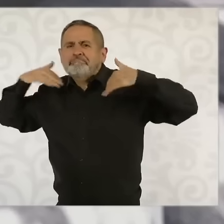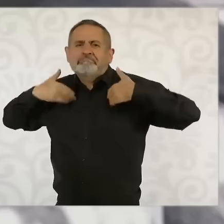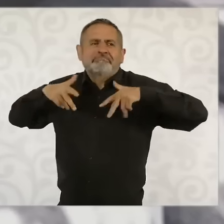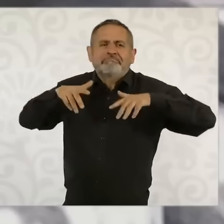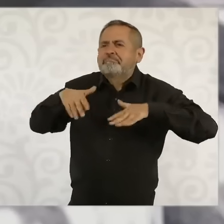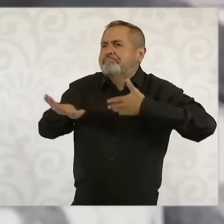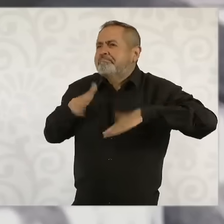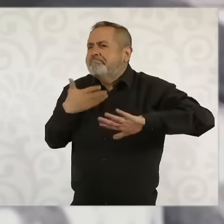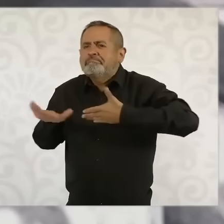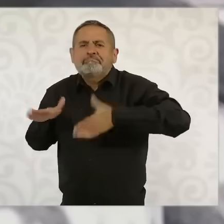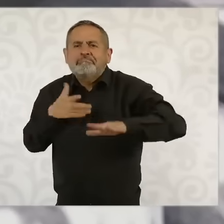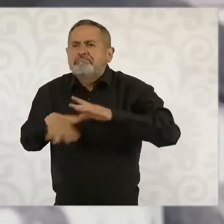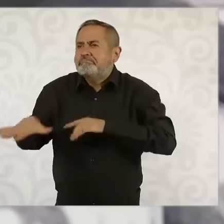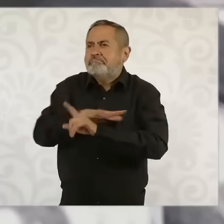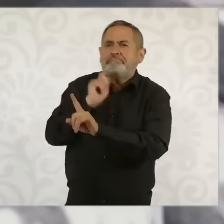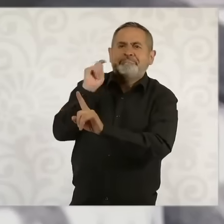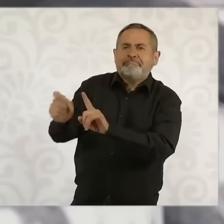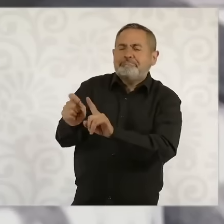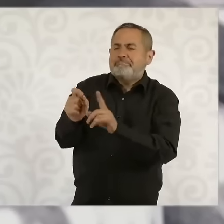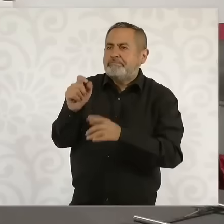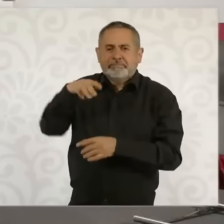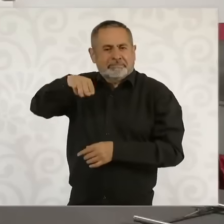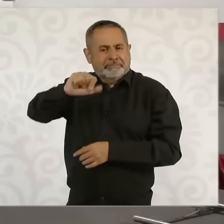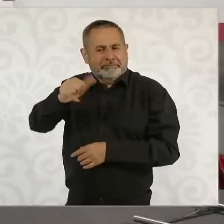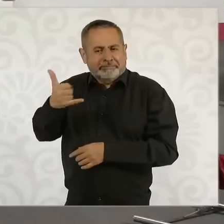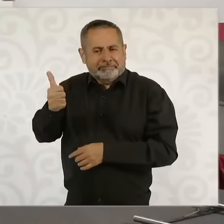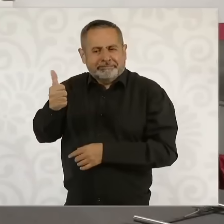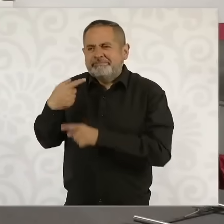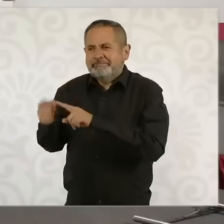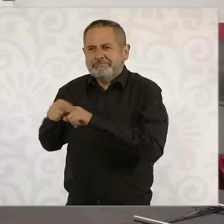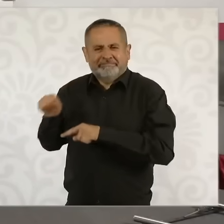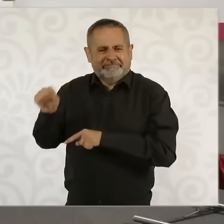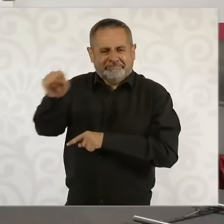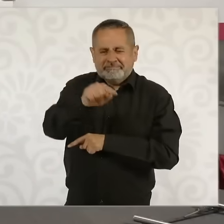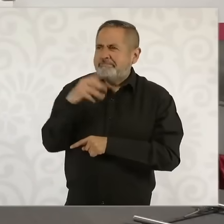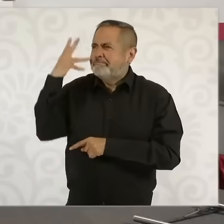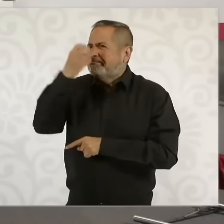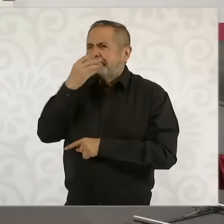en la cuestión maya y toda la cultura que tiene esos orígenes. Es importante destacar que estos